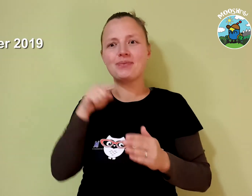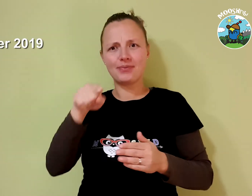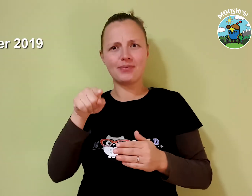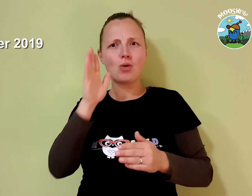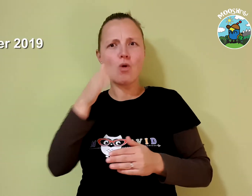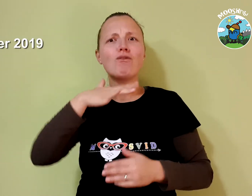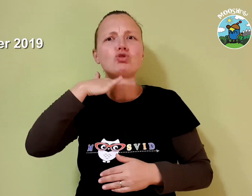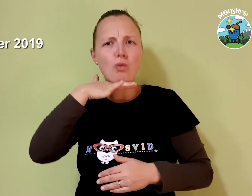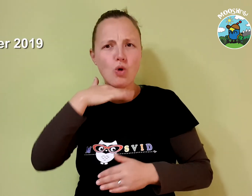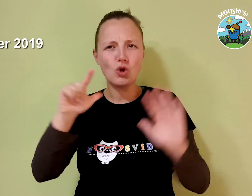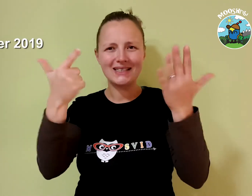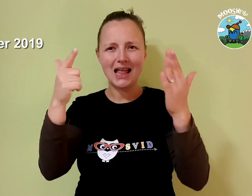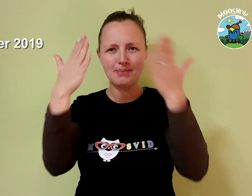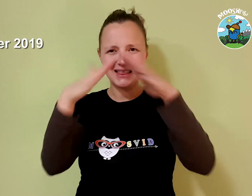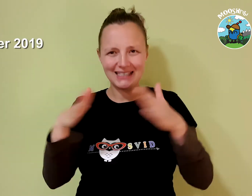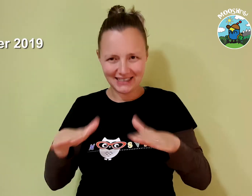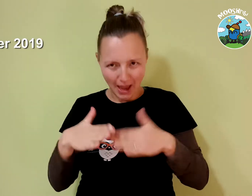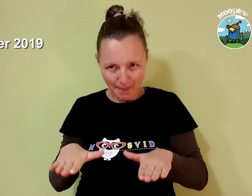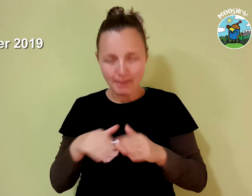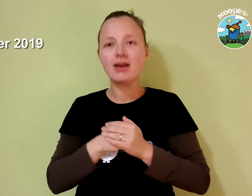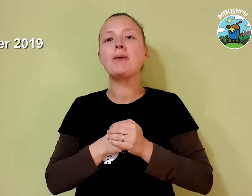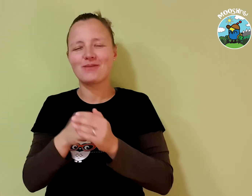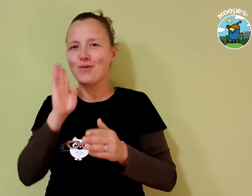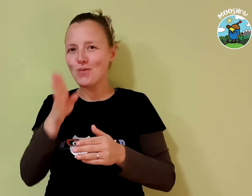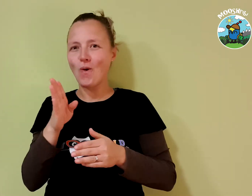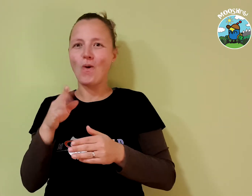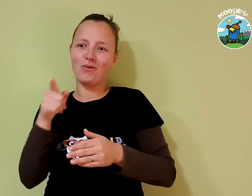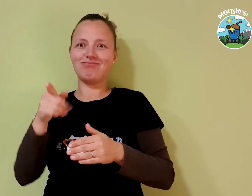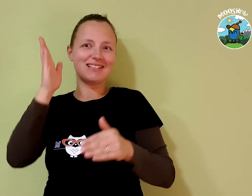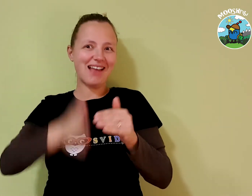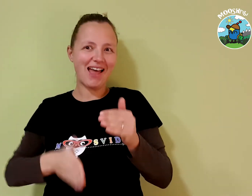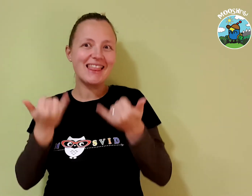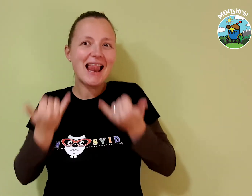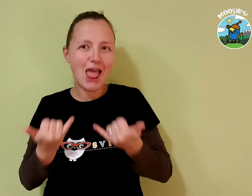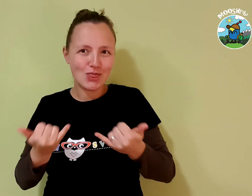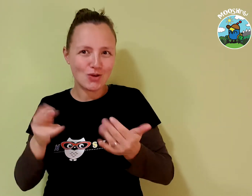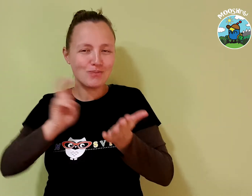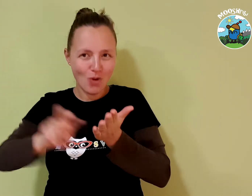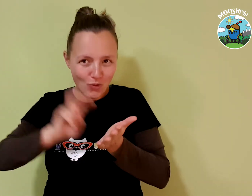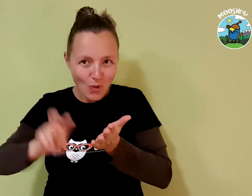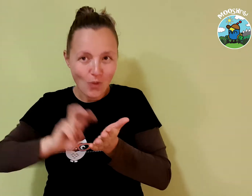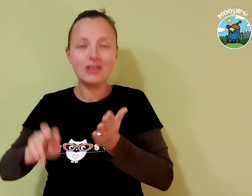Bo v soboto 7. decembra in to bo letošnji zadnji pohod.